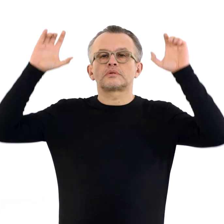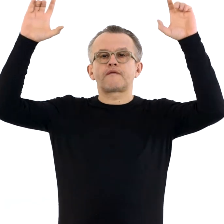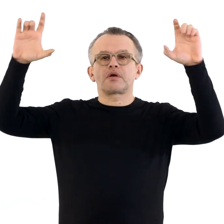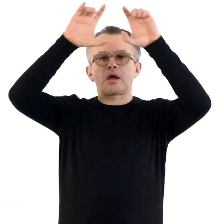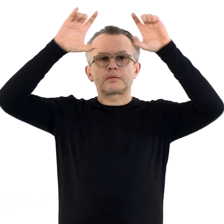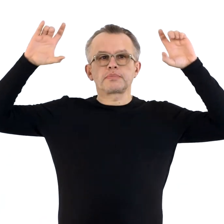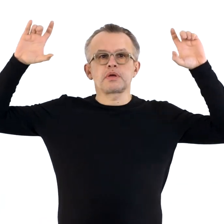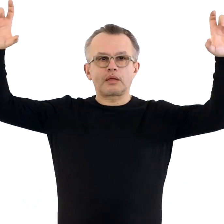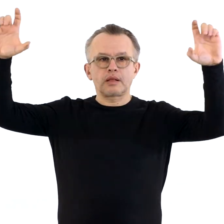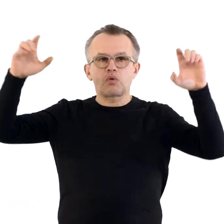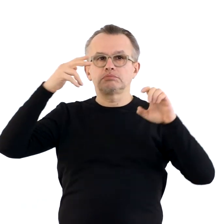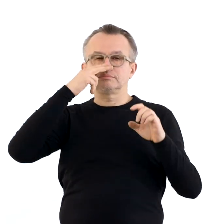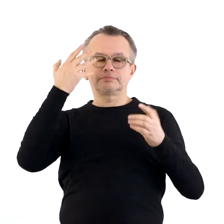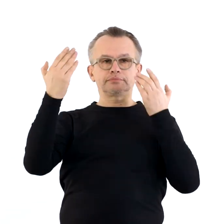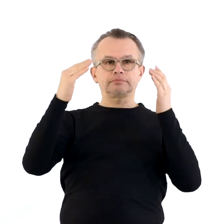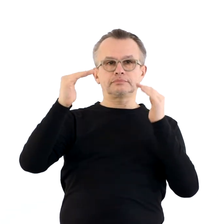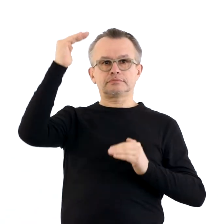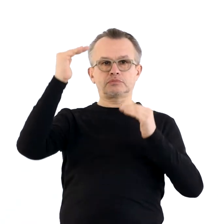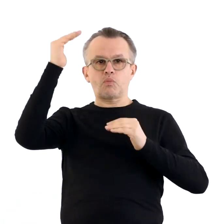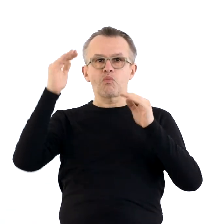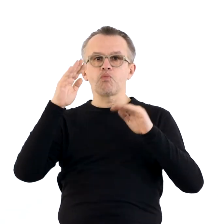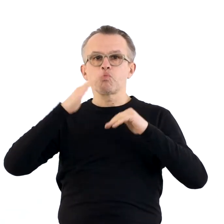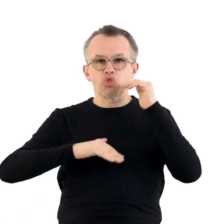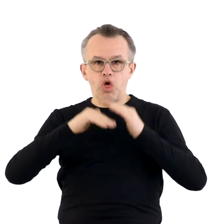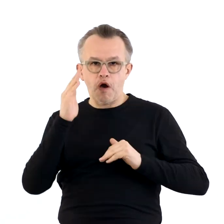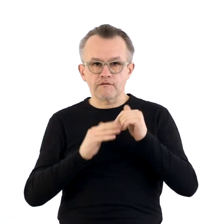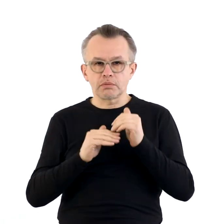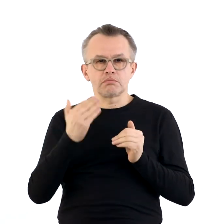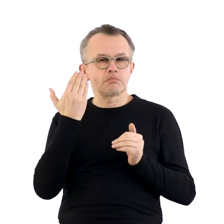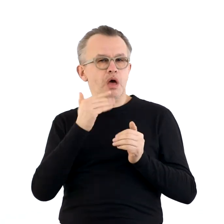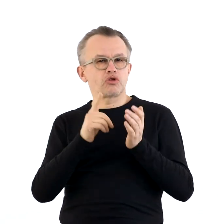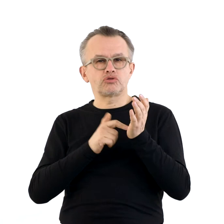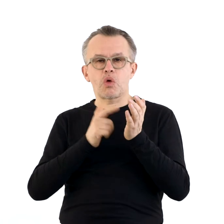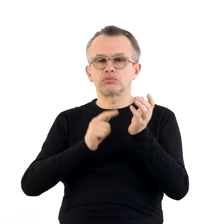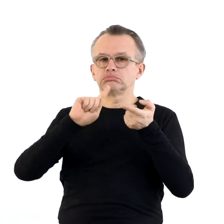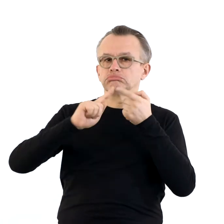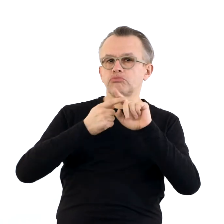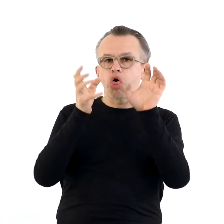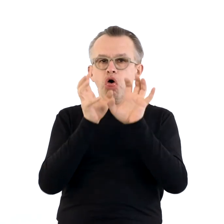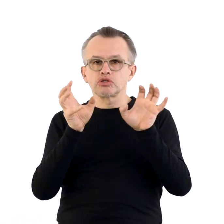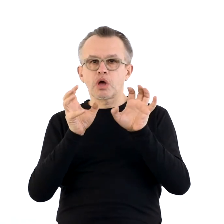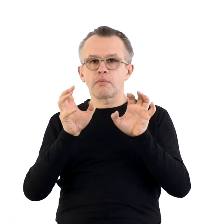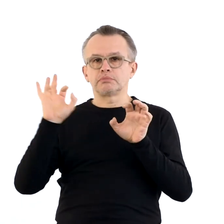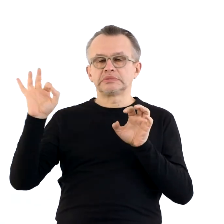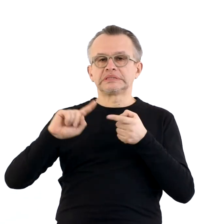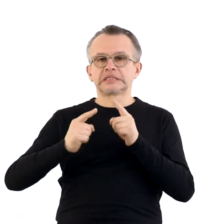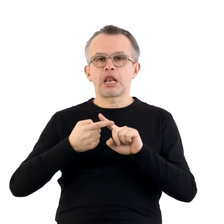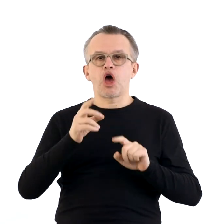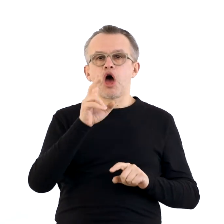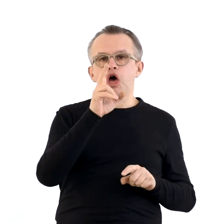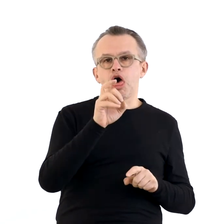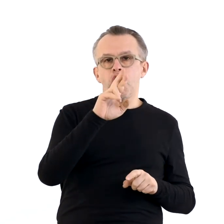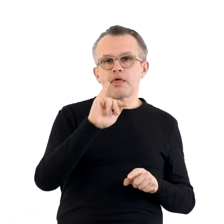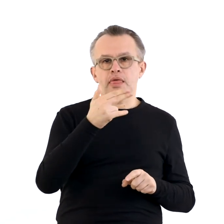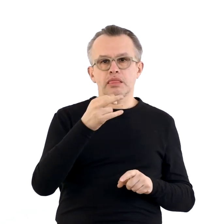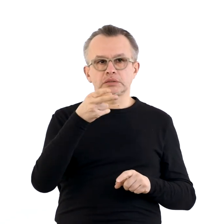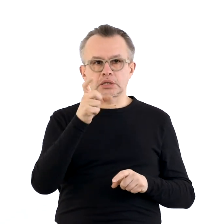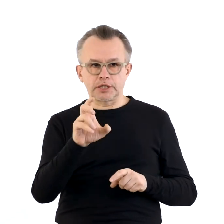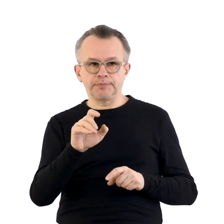stawianymi na piedestałach podkreślających wysokość budowli, w ozdobnym, często korynckim stylu.